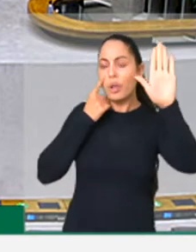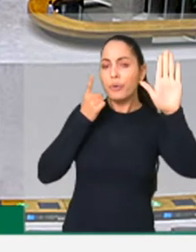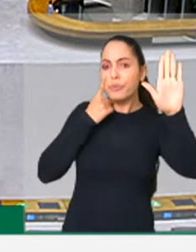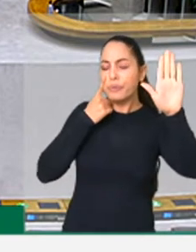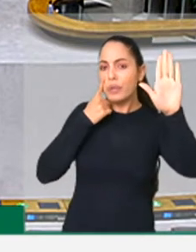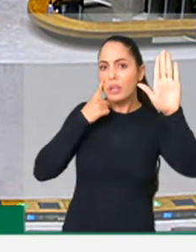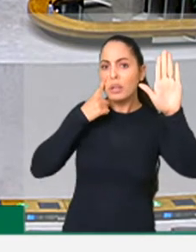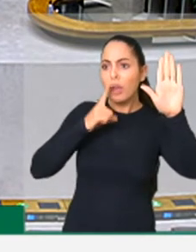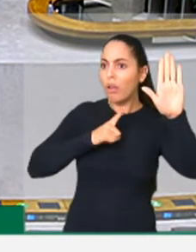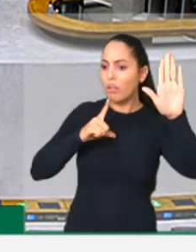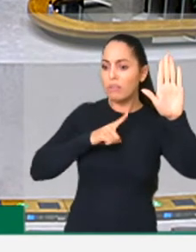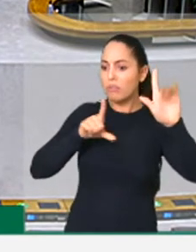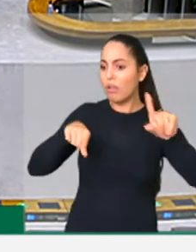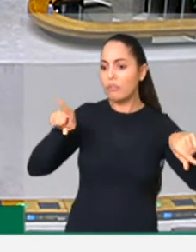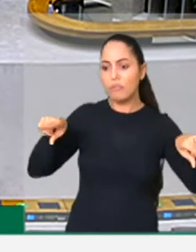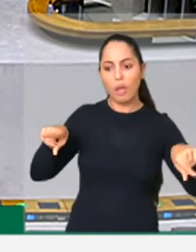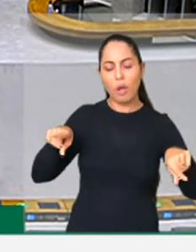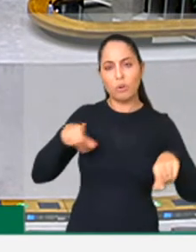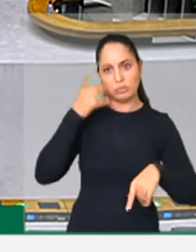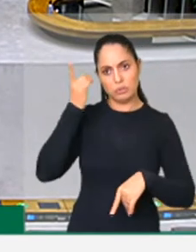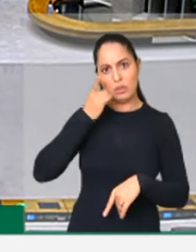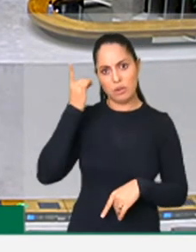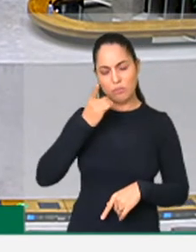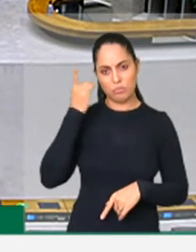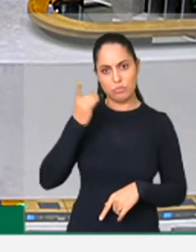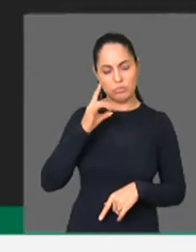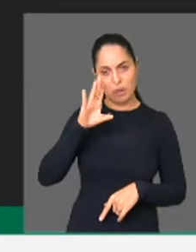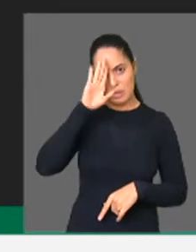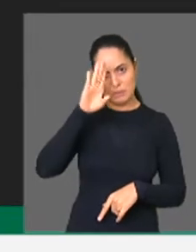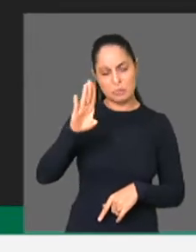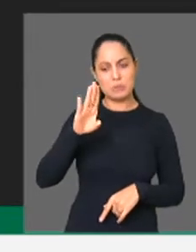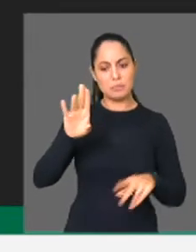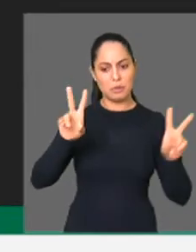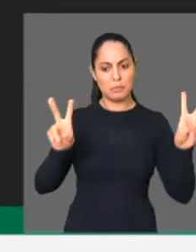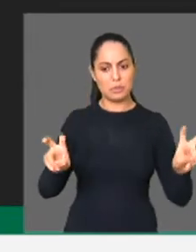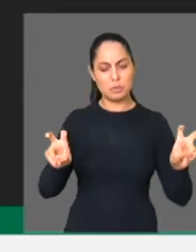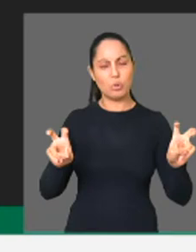HOJE. É DE UM TEMPO ONDE A ECONOMIA NÃO É A MESMA COM A DE 5 ANOS ATRÁS MUITO MENOS